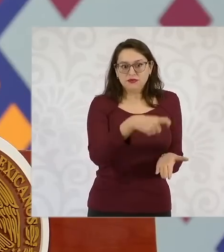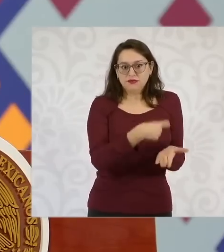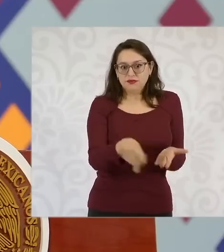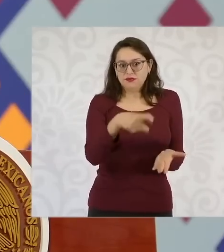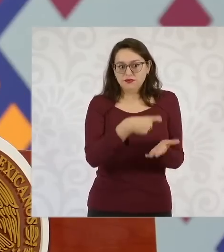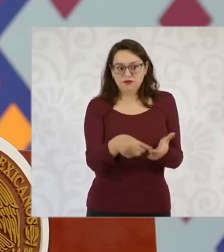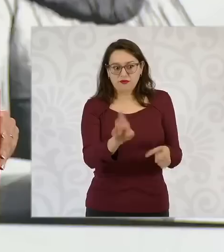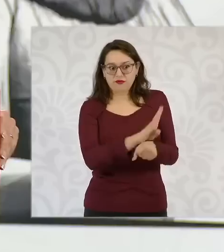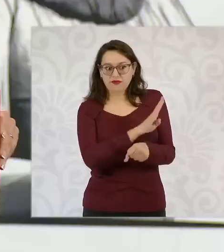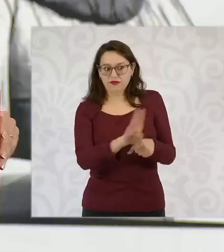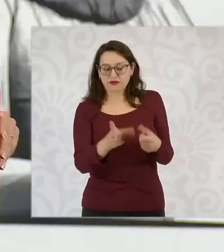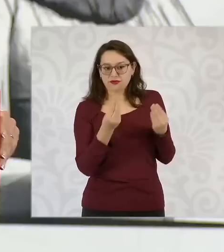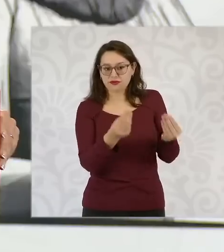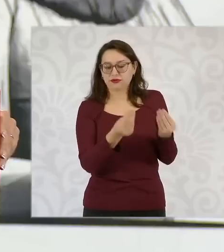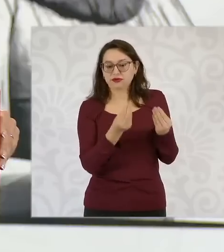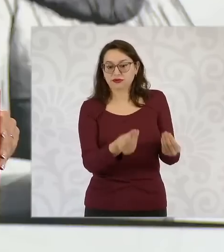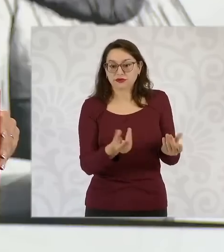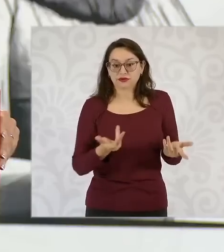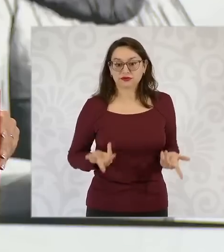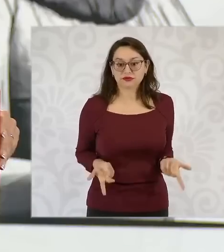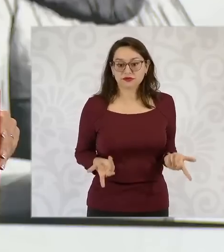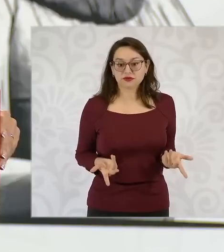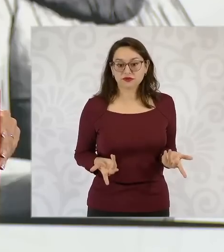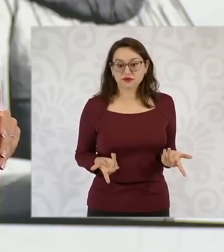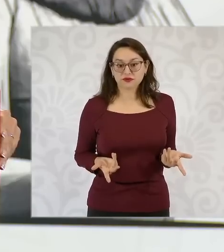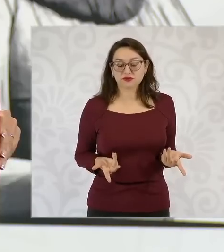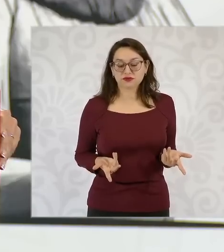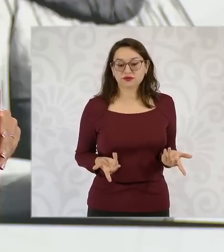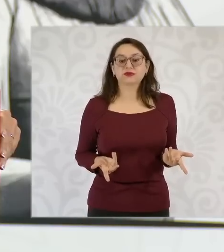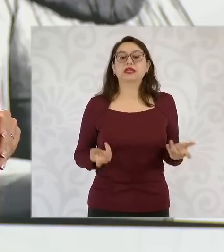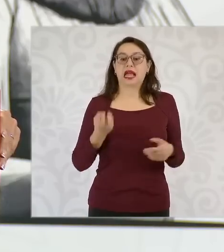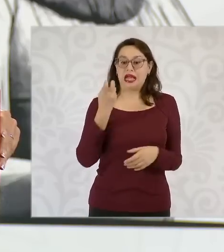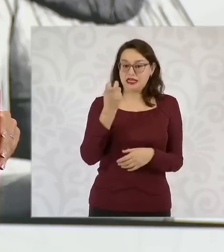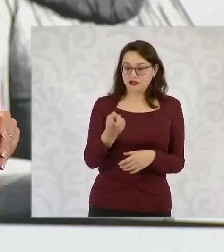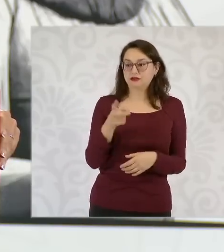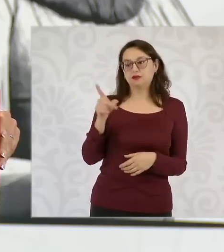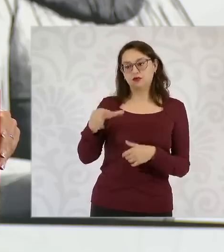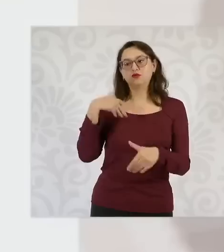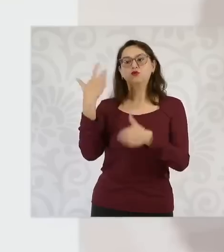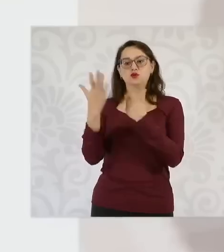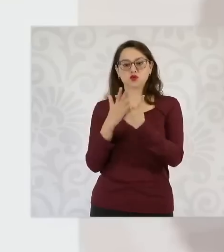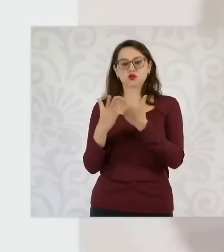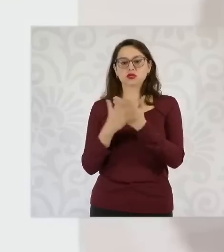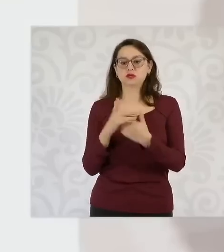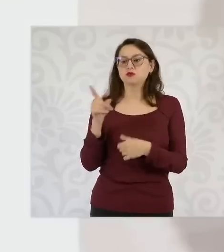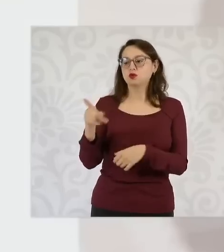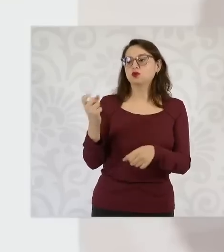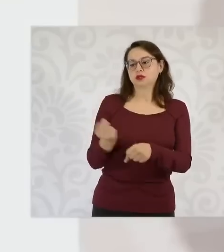el decreto es la secretaría de comercio de los Estados Unidos quien aplica todo esto